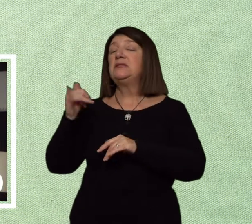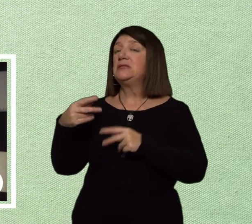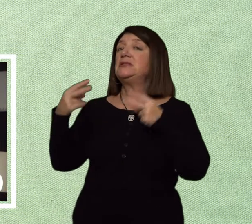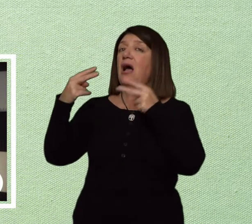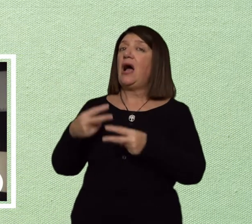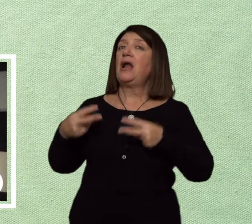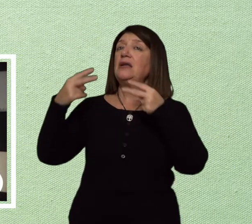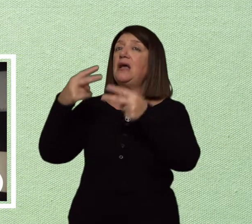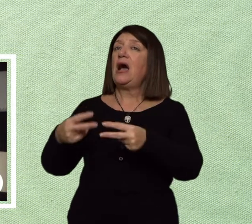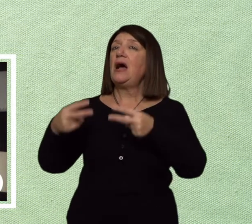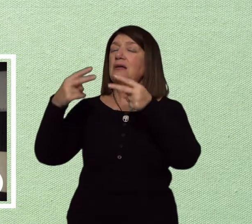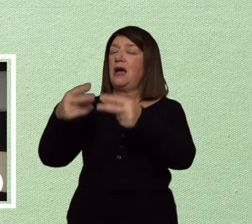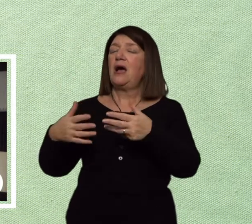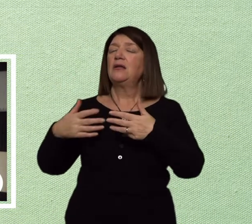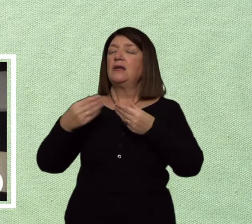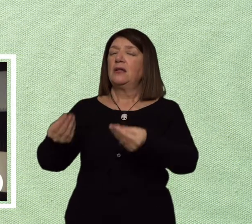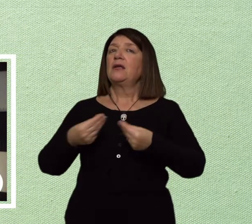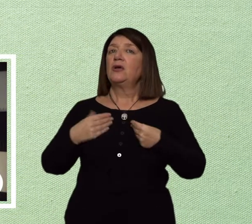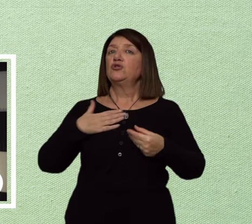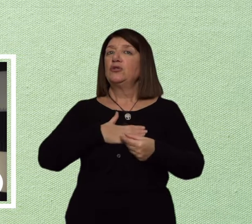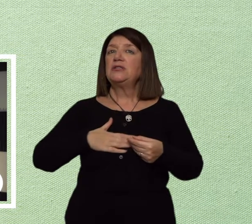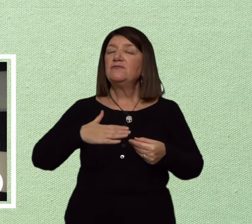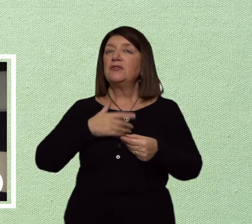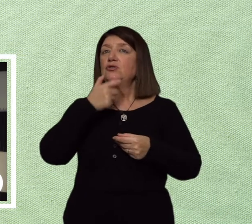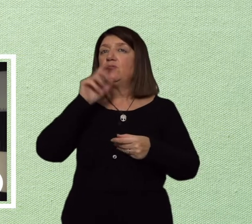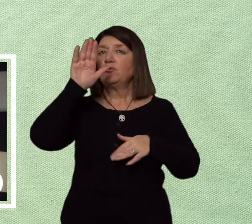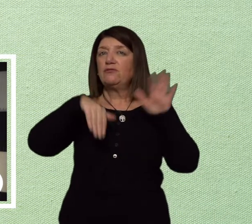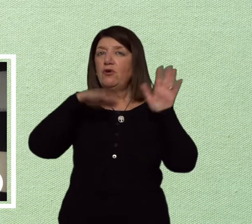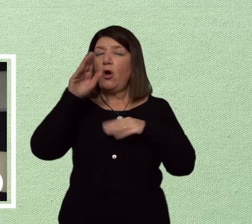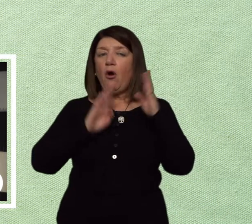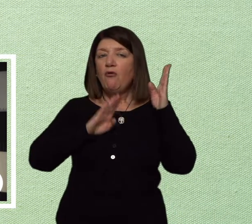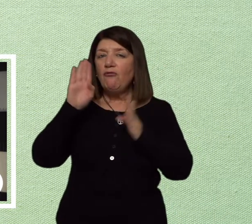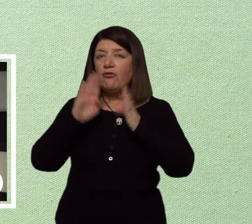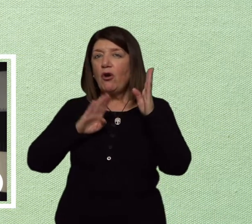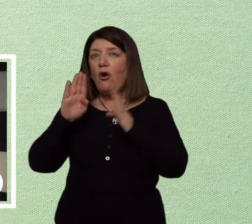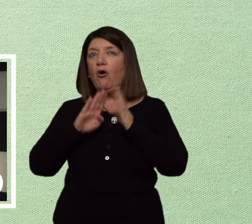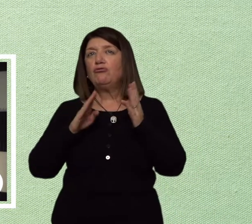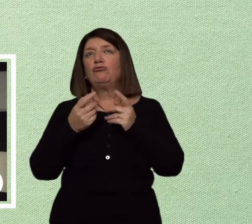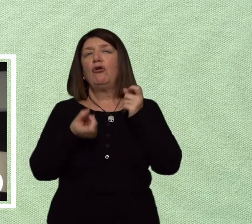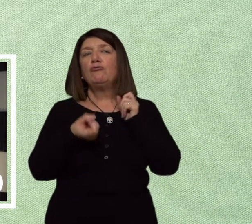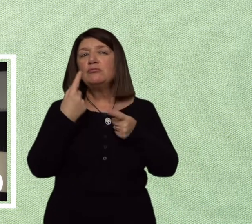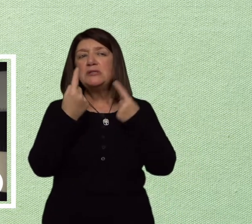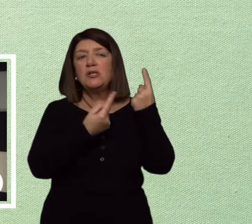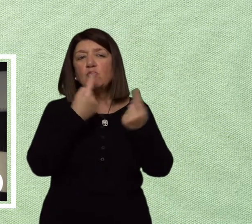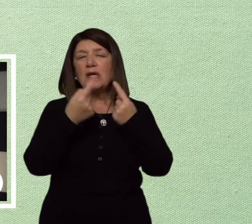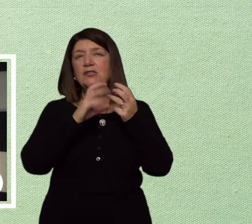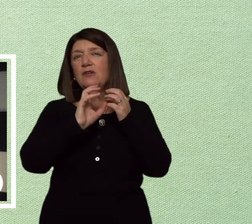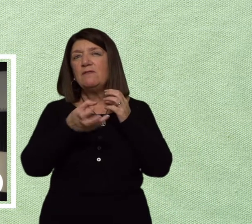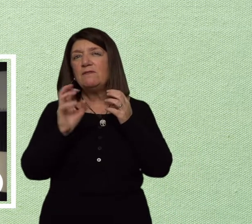richieste di tesiste, avere confronti con molte altre realtà e quindi insomma penso che sia...